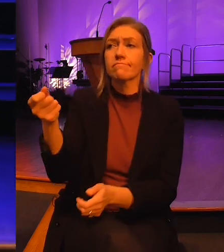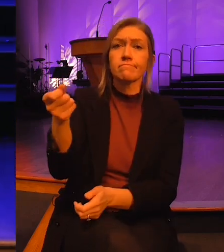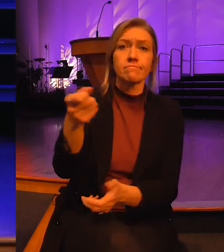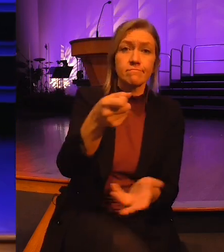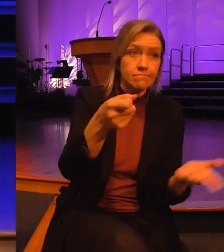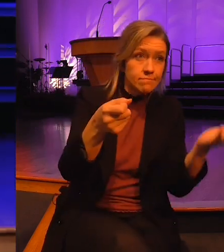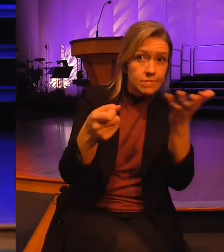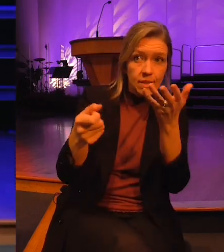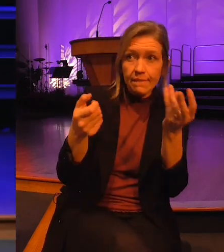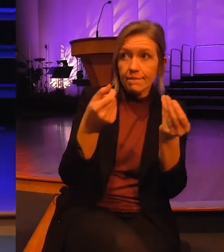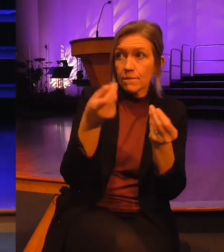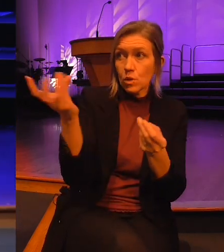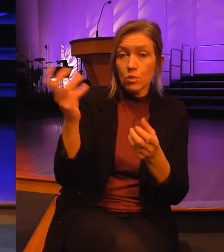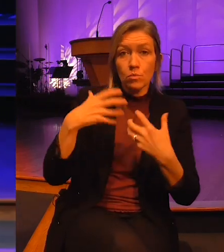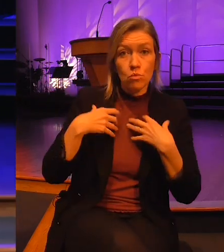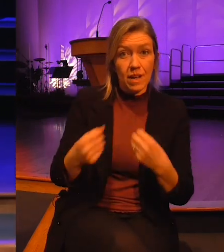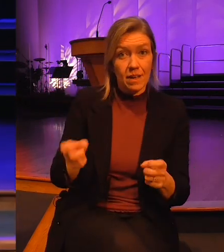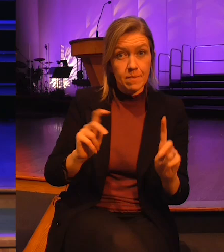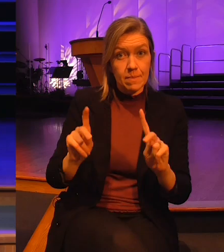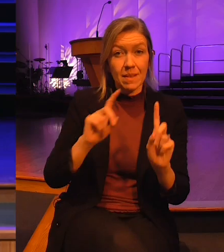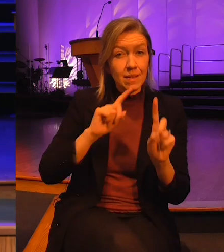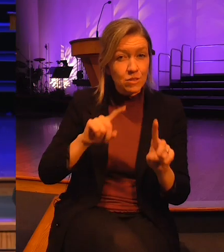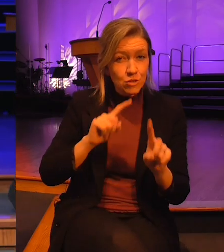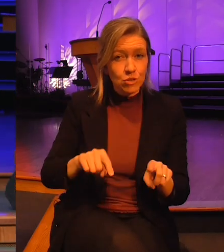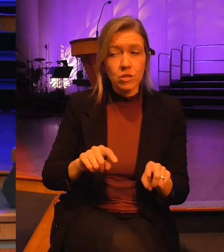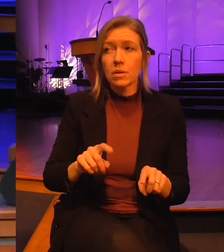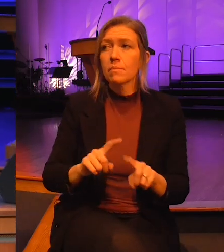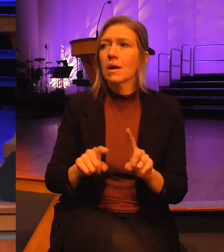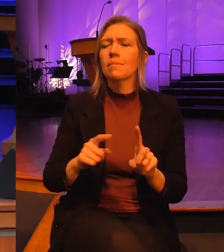esas preguntas, pero comencemos con esta primera en general, no respondas si No quiero